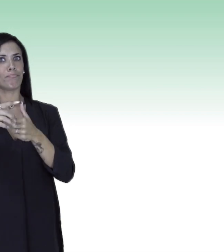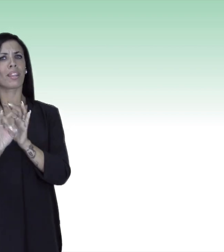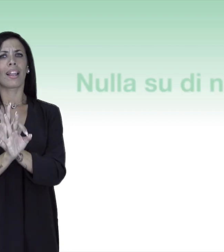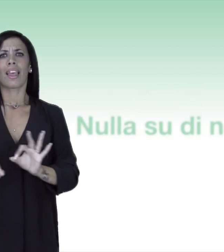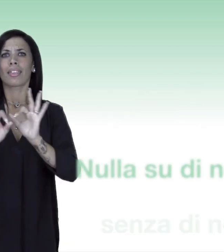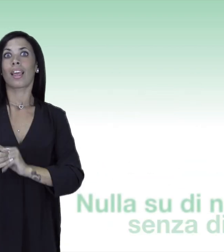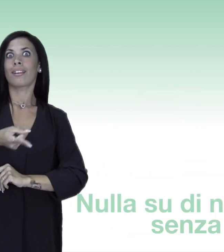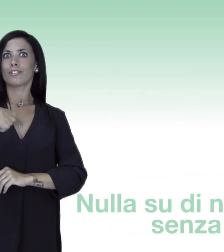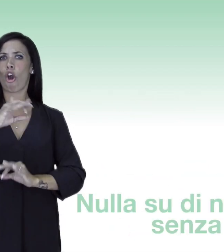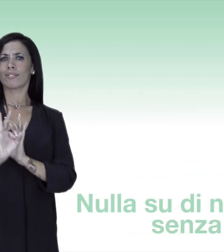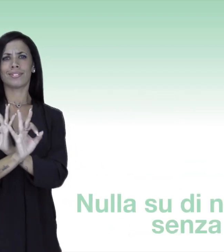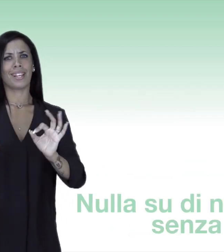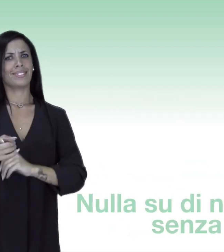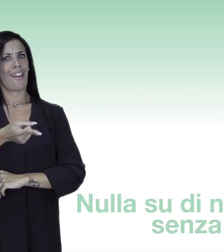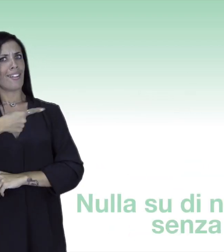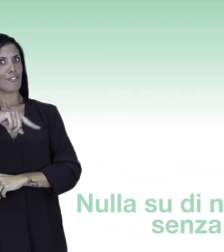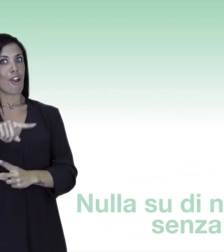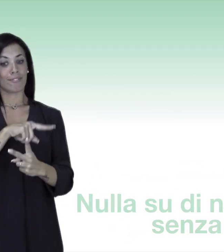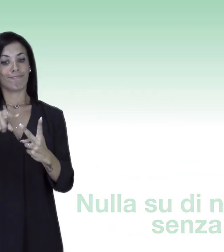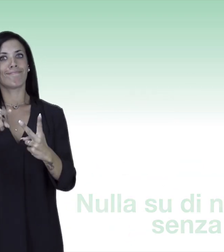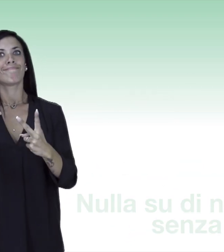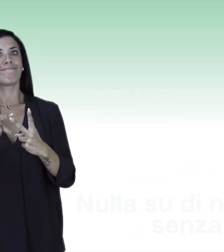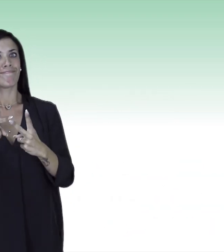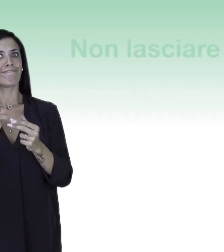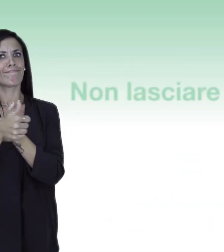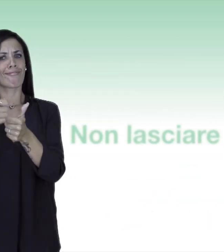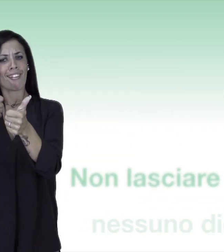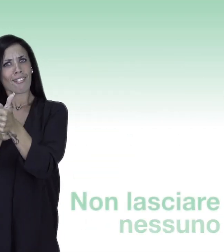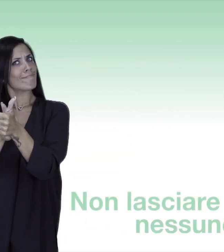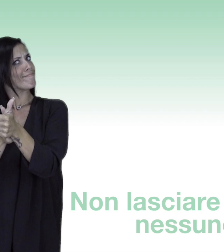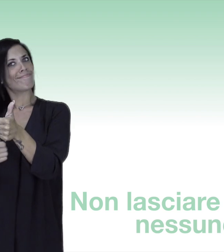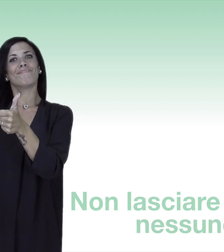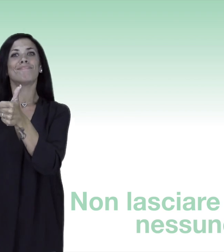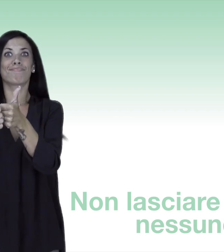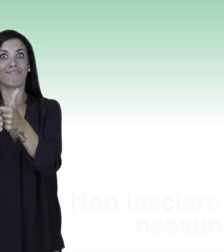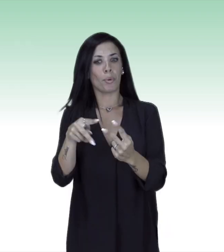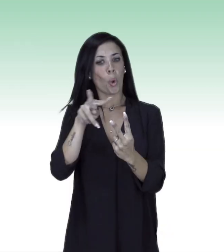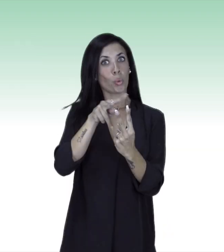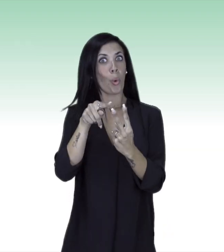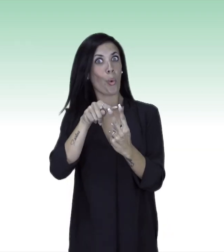"Niente di noi senza di noi" "Non lasciare nessuno dietro "